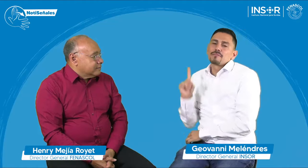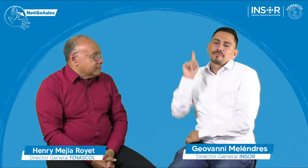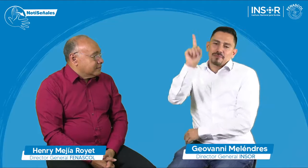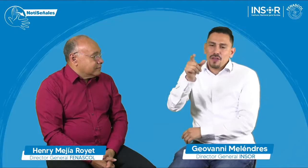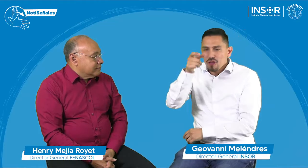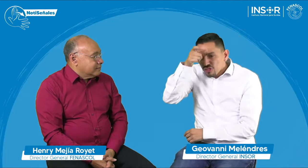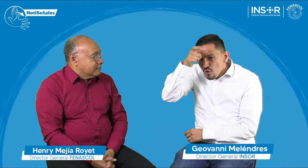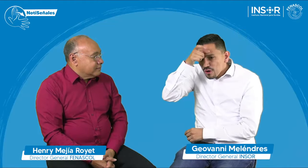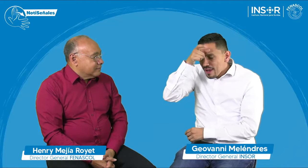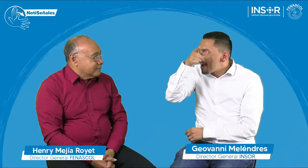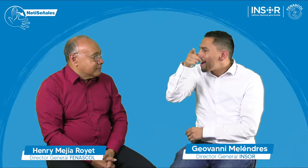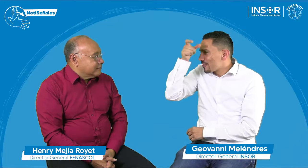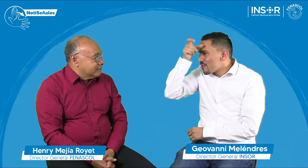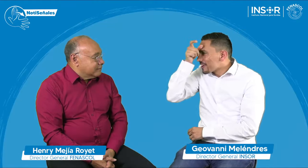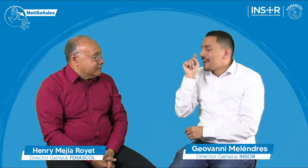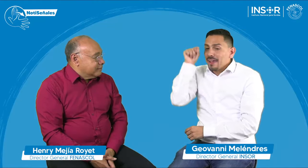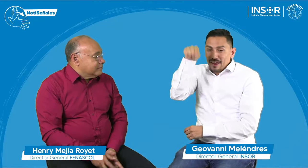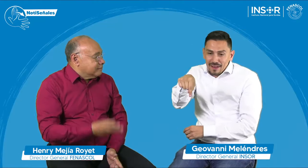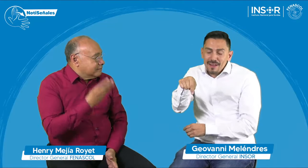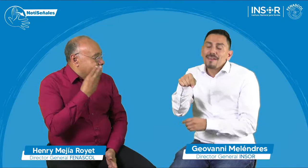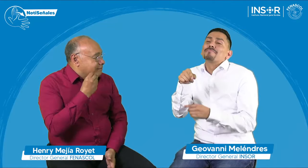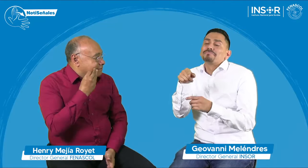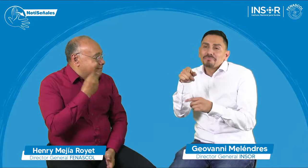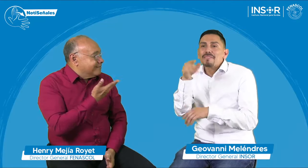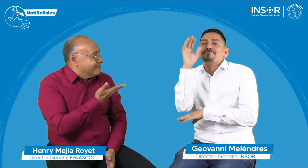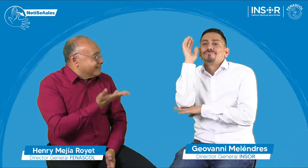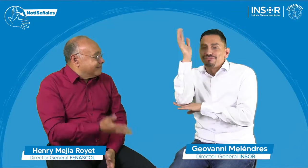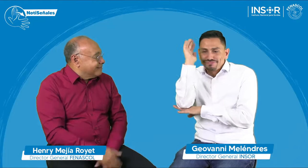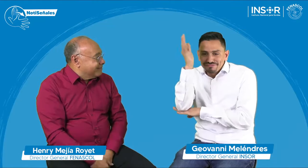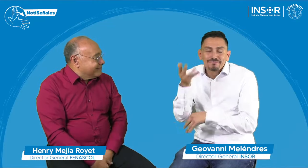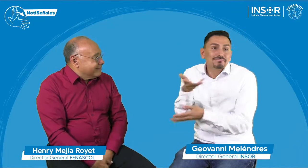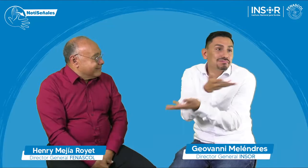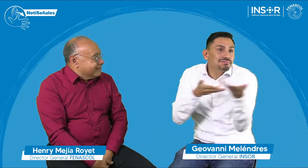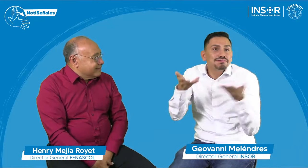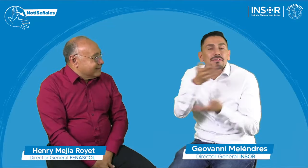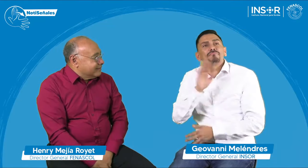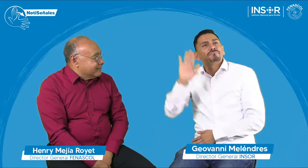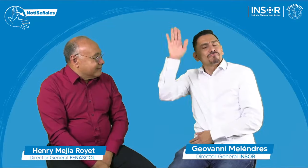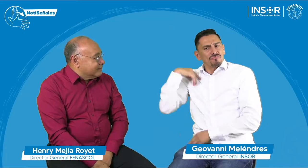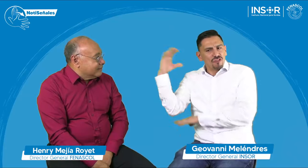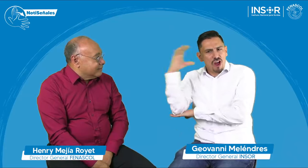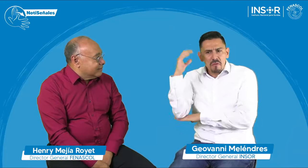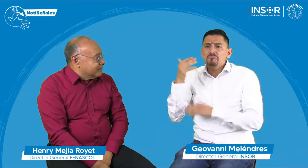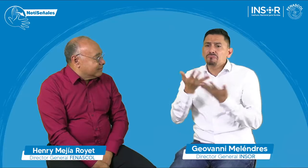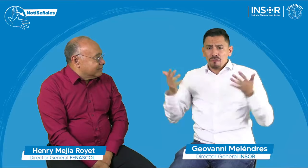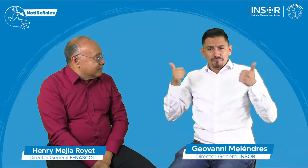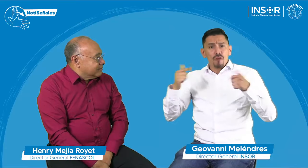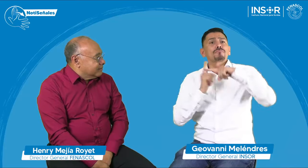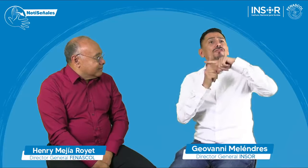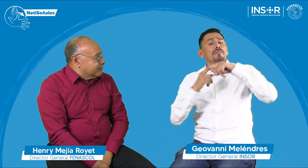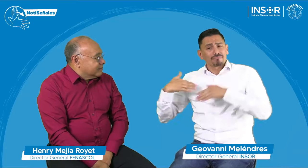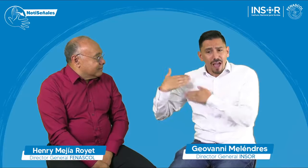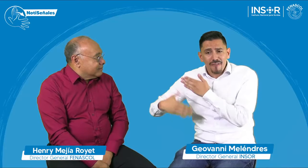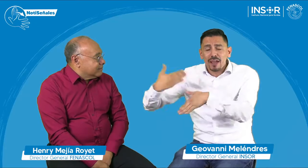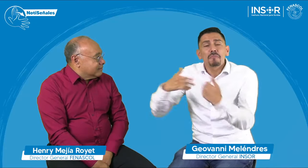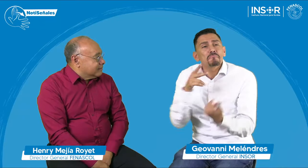representante de Fenascol allí y de la comunidad sorda, eso fue en Turquía, así que